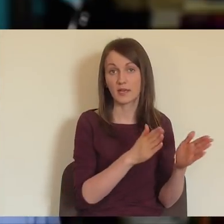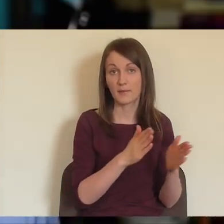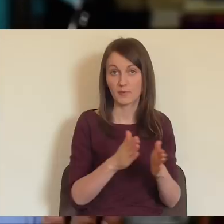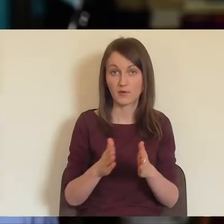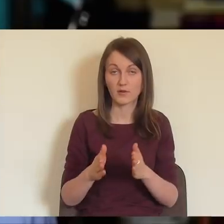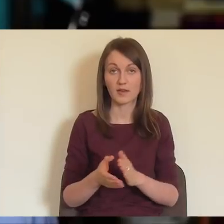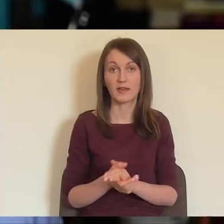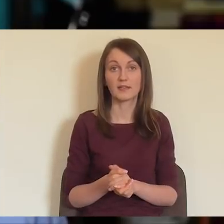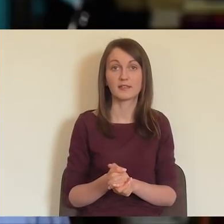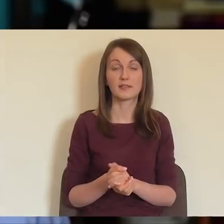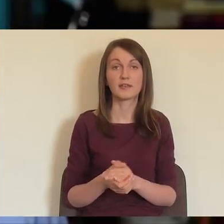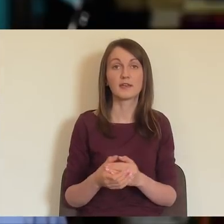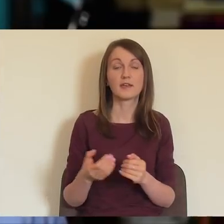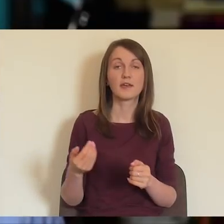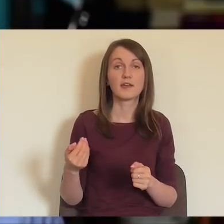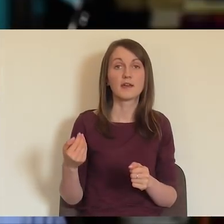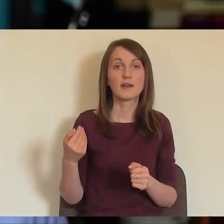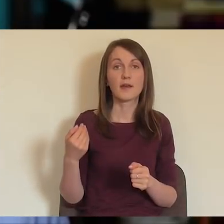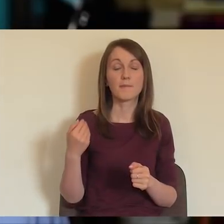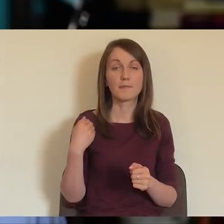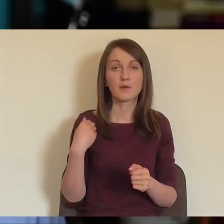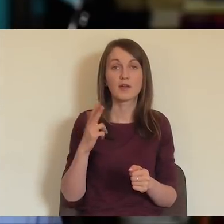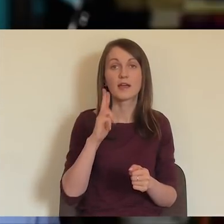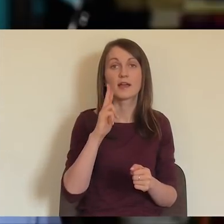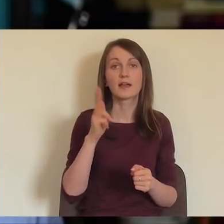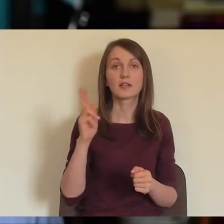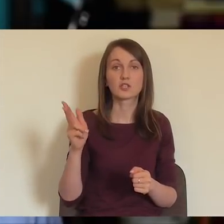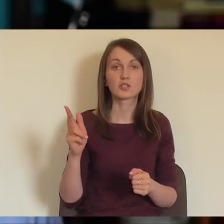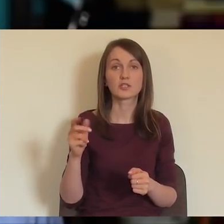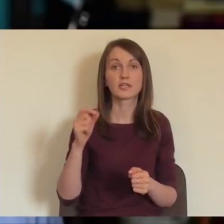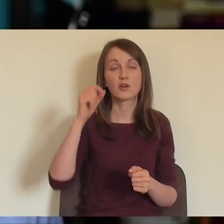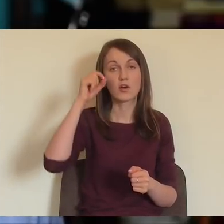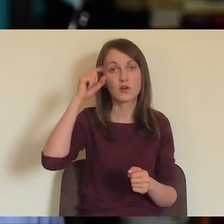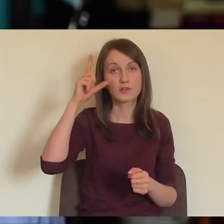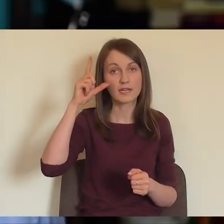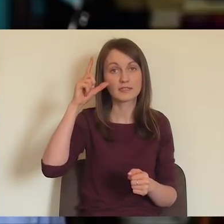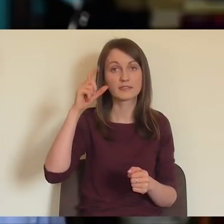bo poza porannymi Rozrusznikami autorstwa o. Mietka Łusiaka,